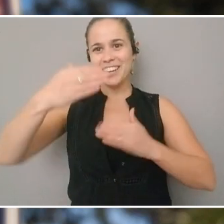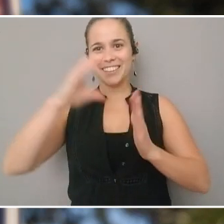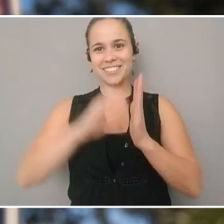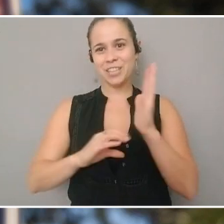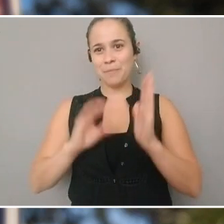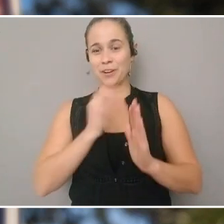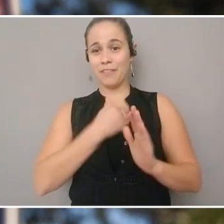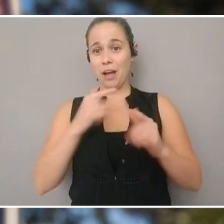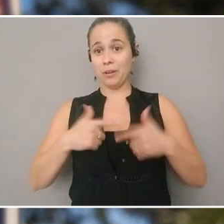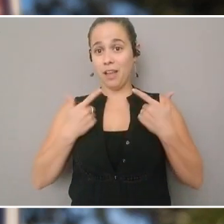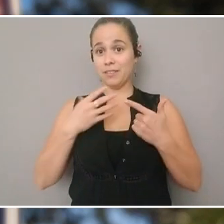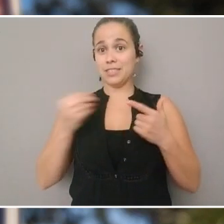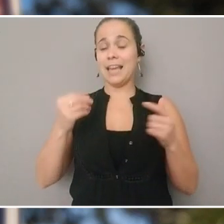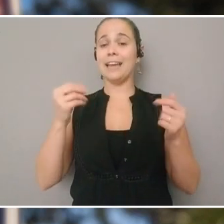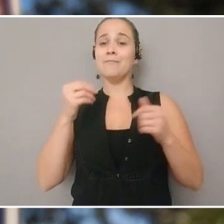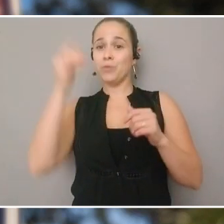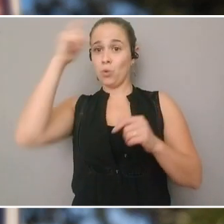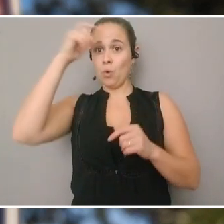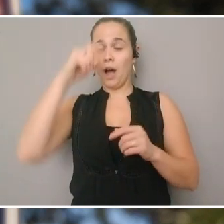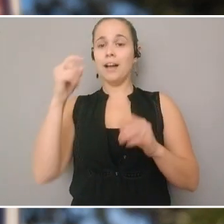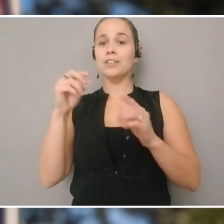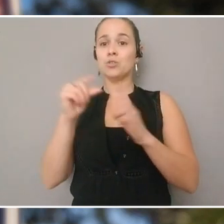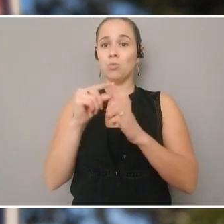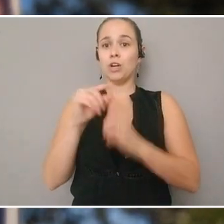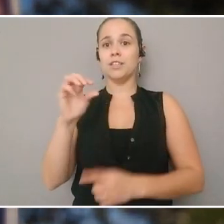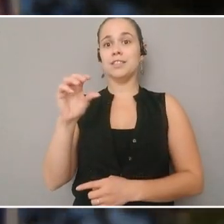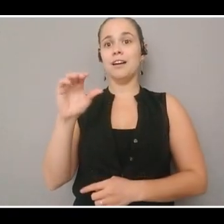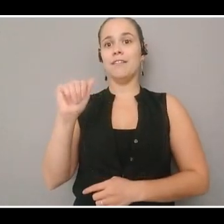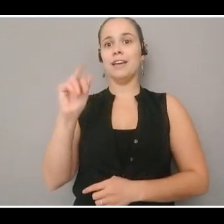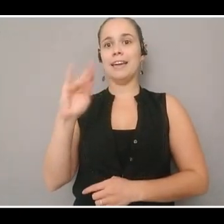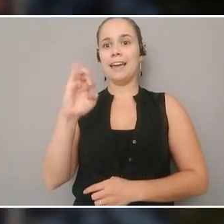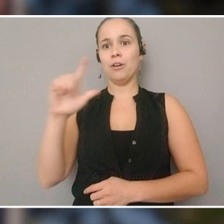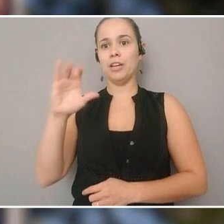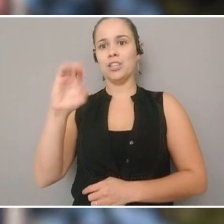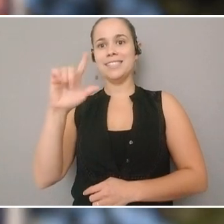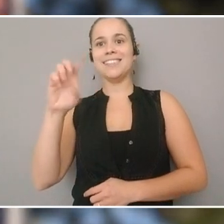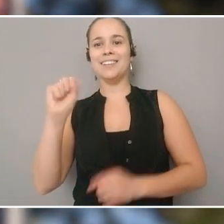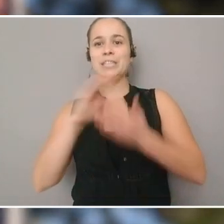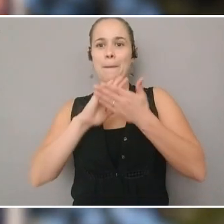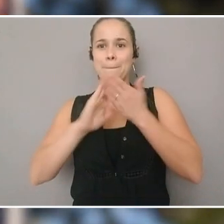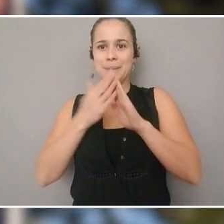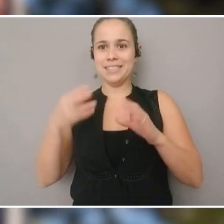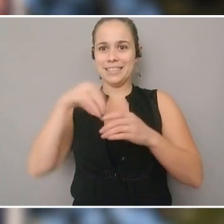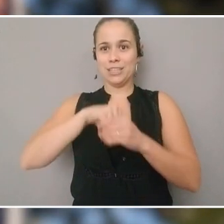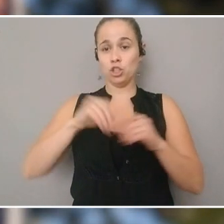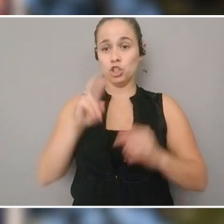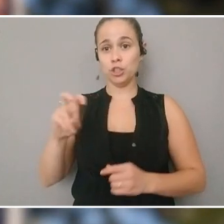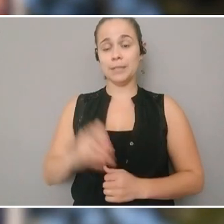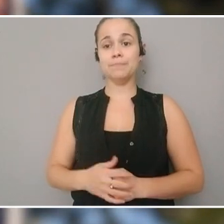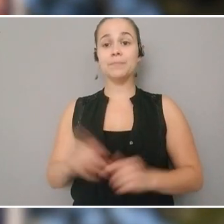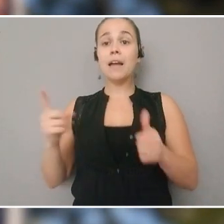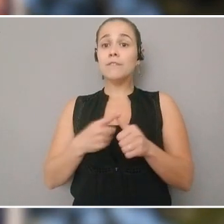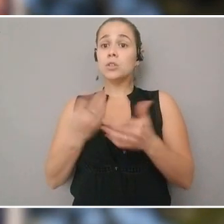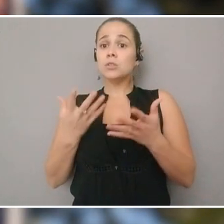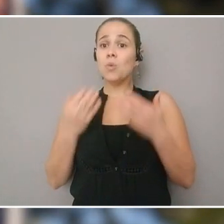sabias palabras de Ariel Sales, "la paz sea el viaje". Me gustaría comenzar por darles